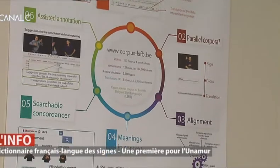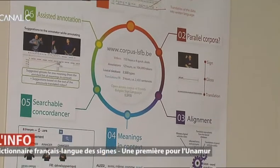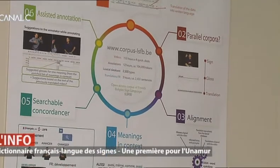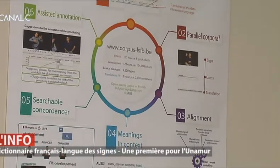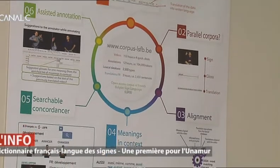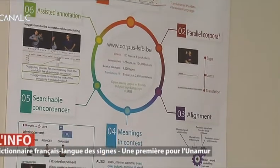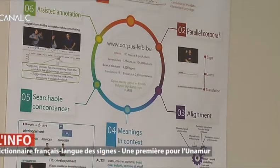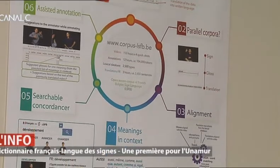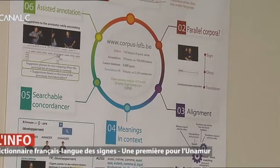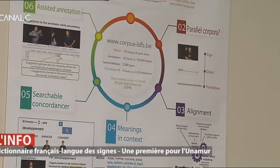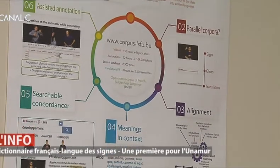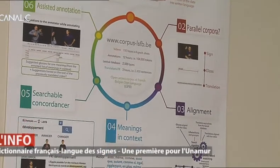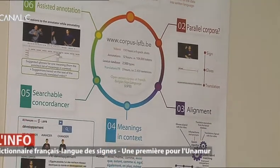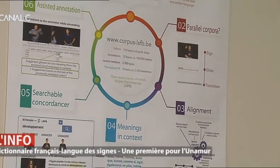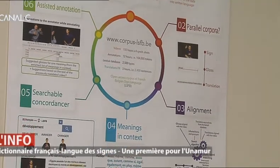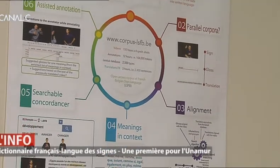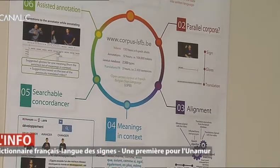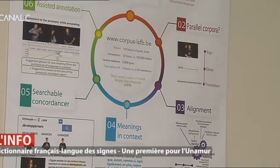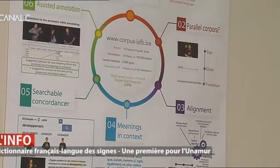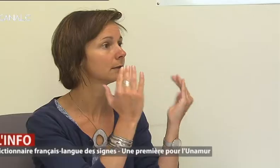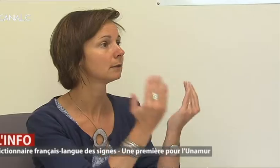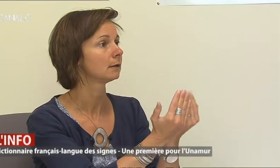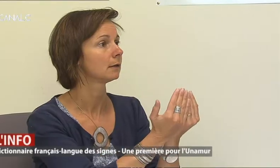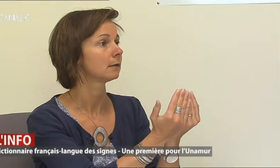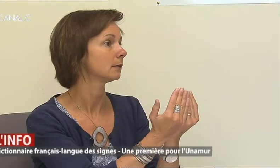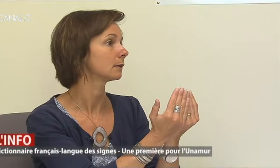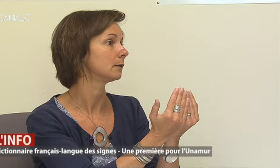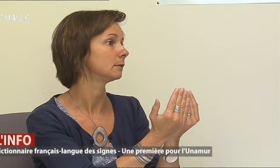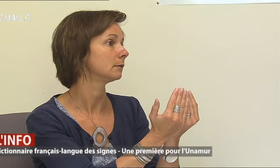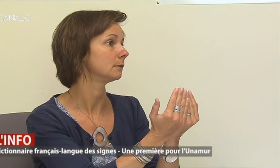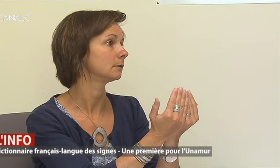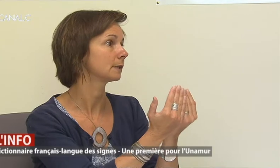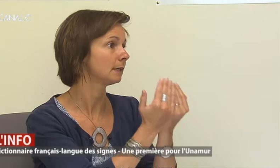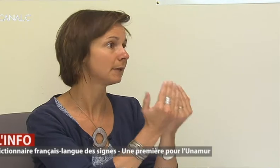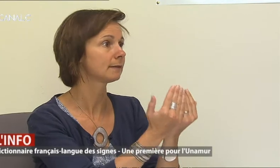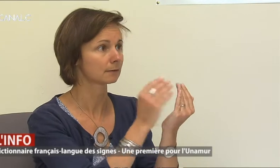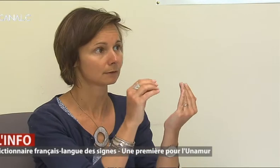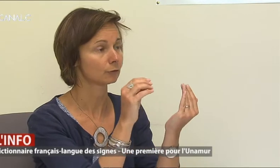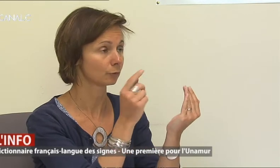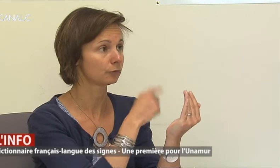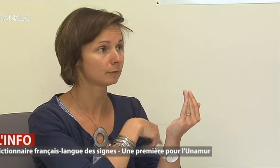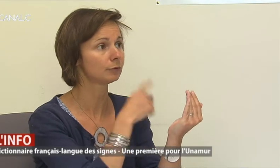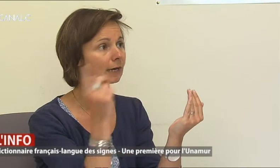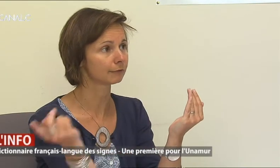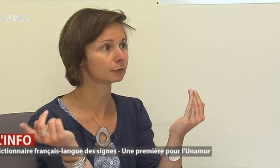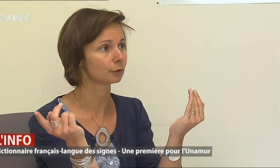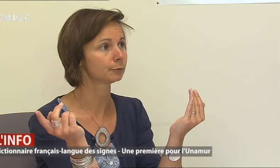manières de signer les mots. Et c'est bien pour cela que cela rend la traduction plus complexe. Avant de pouvoir écrire son dictionnaire, l'équipe